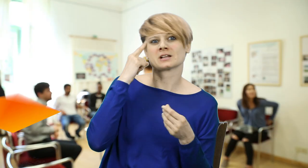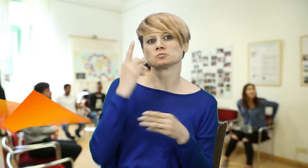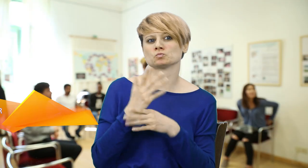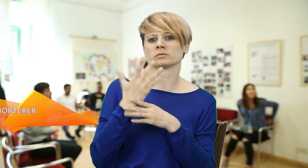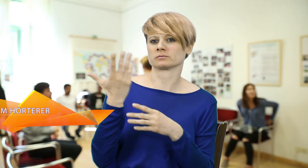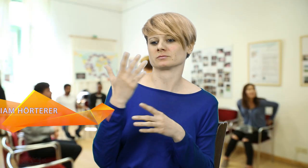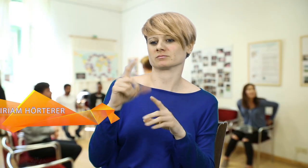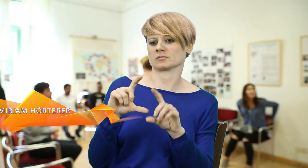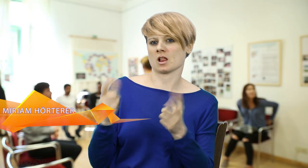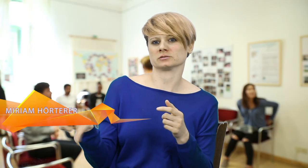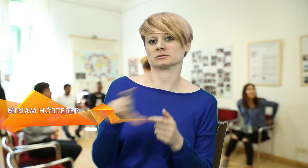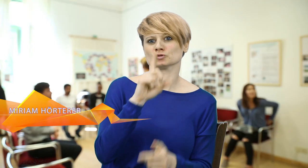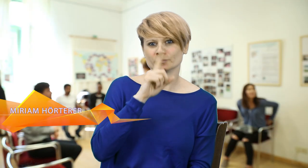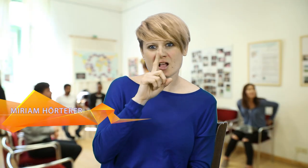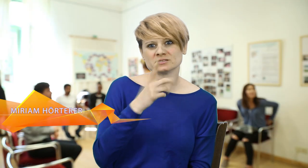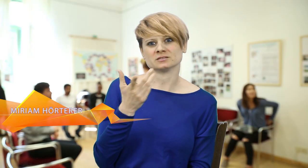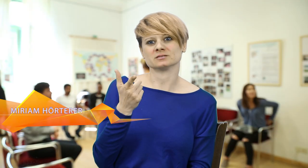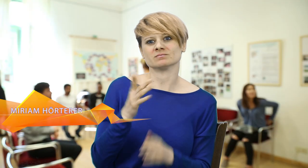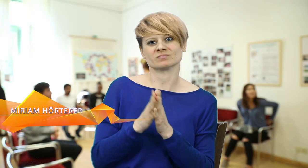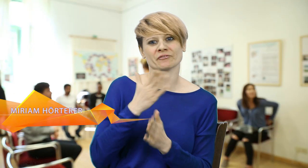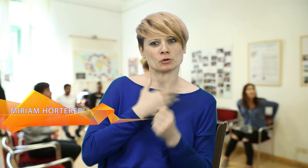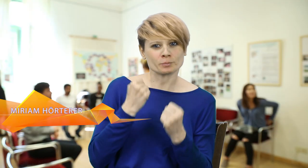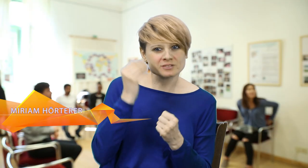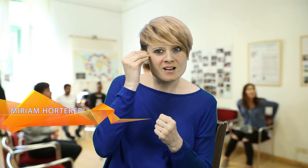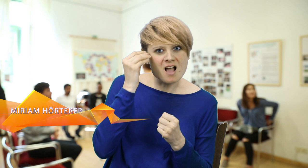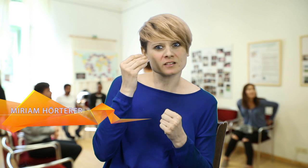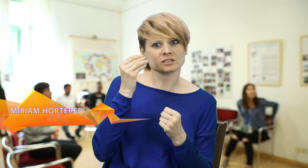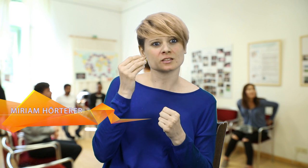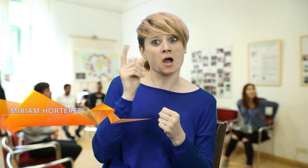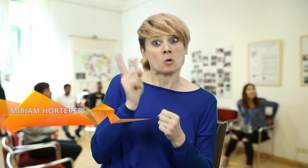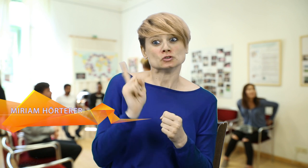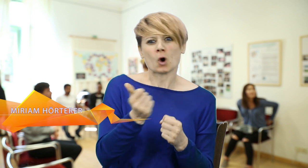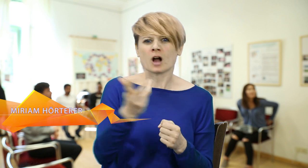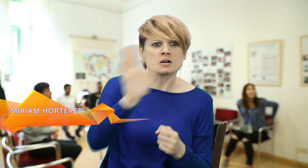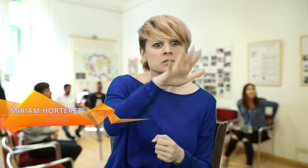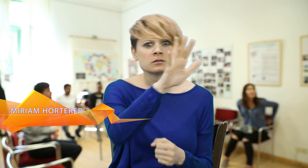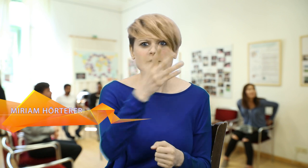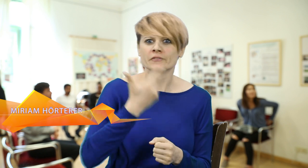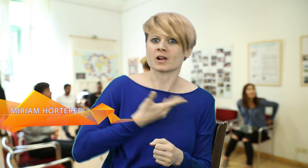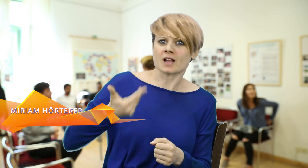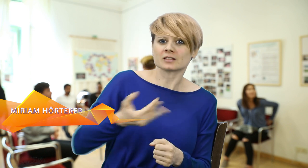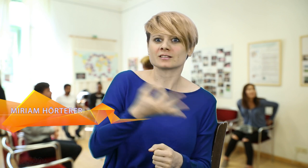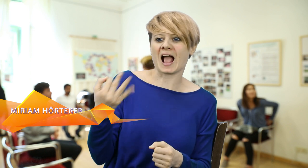Ich denke schon, dass die Klasse Spaß hat und motiviert ist. Sie wollen unbedingt lernen. Sie wollen sogar am liebsten jeden Tag in den Kurs.